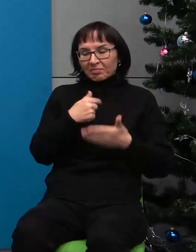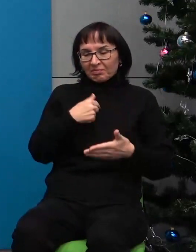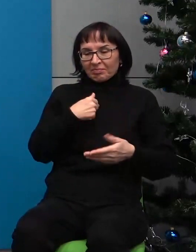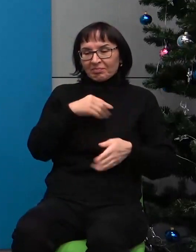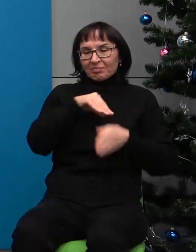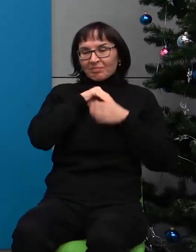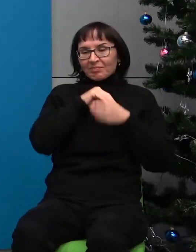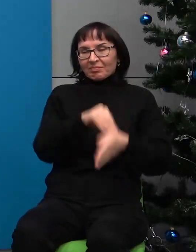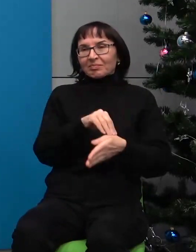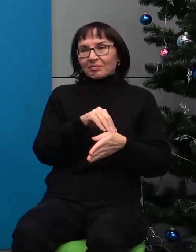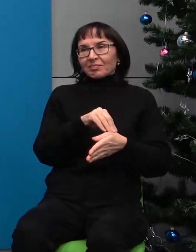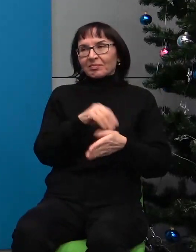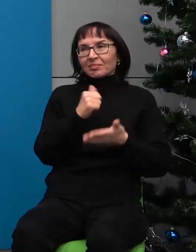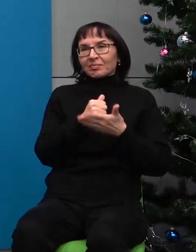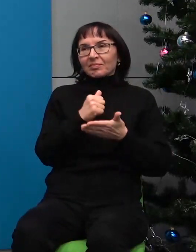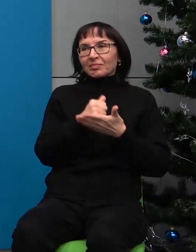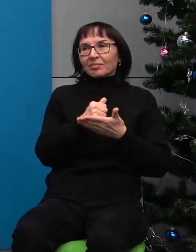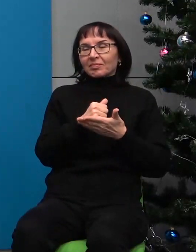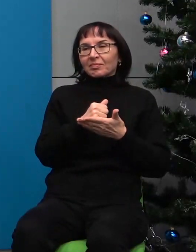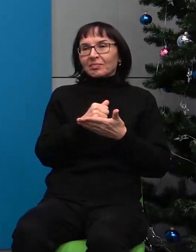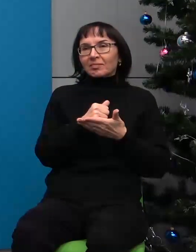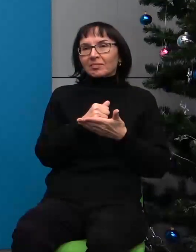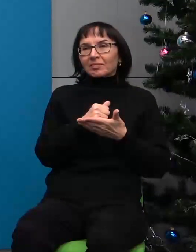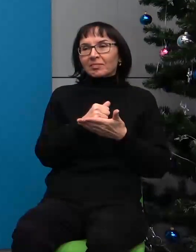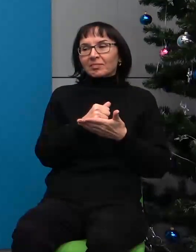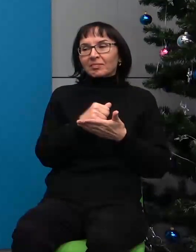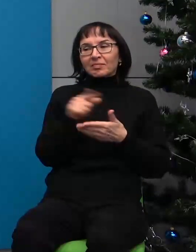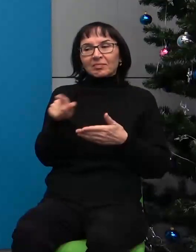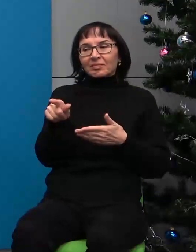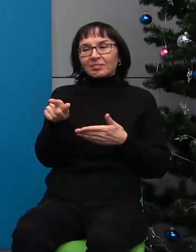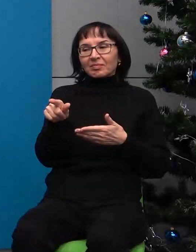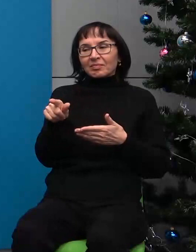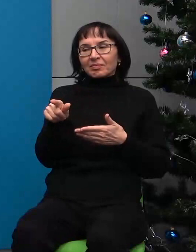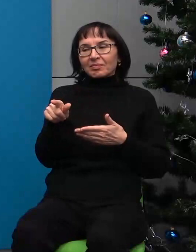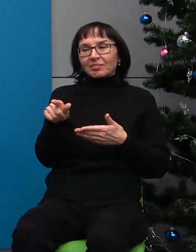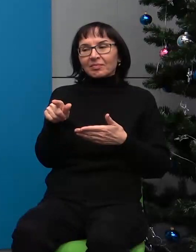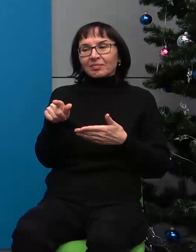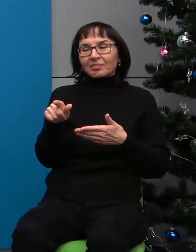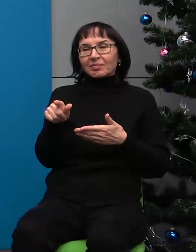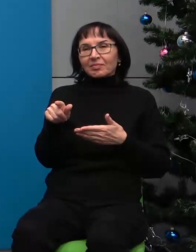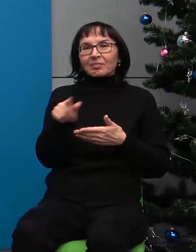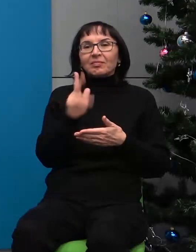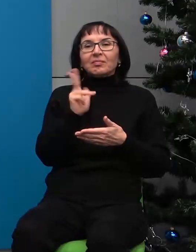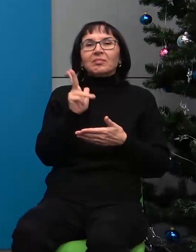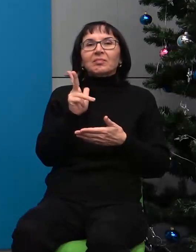Ja mówię, ale tam kojarzysz sprawę? Mówi, stary, ja ją prowadziłem.